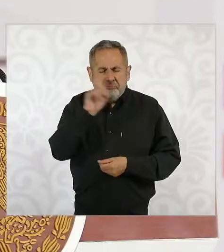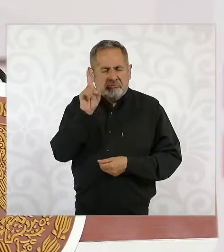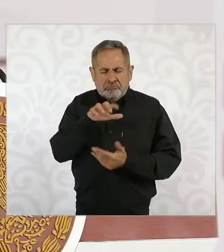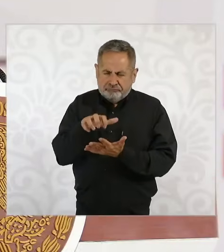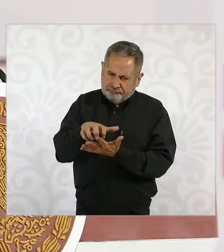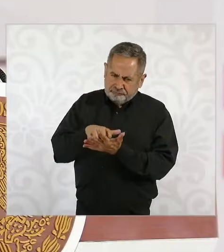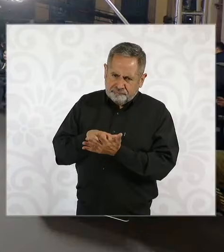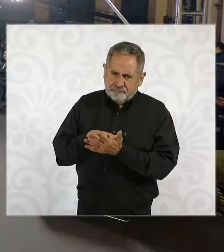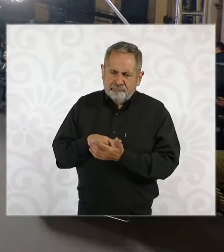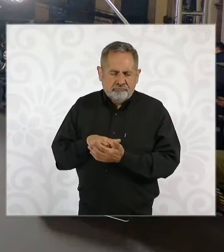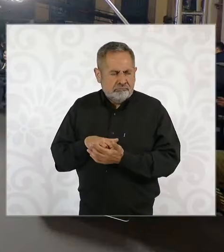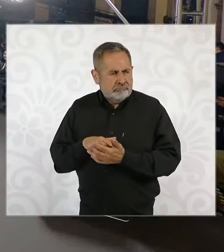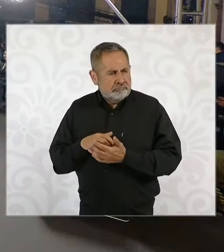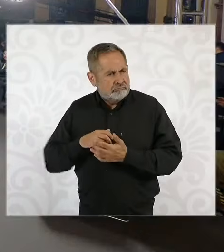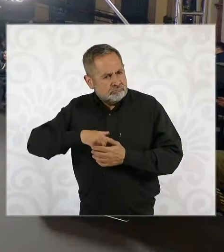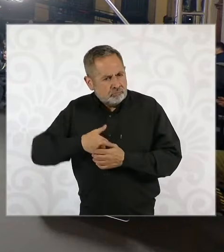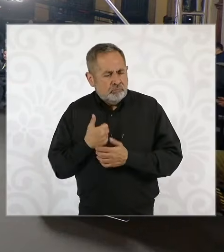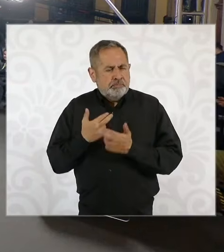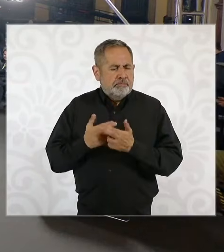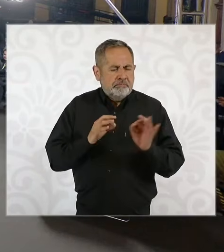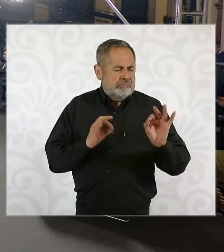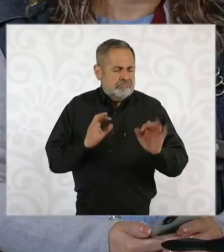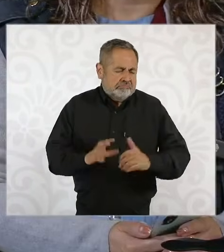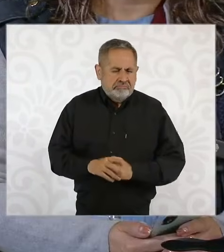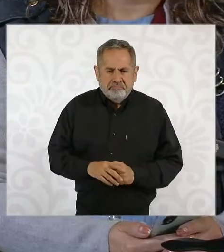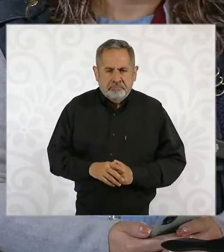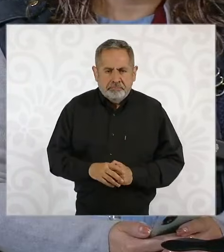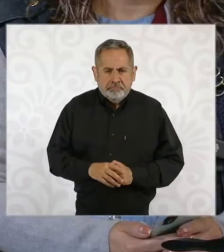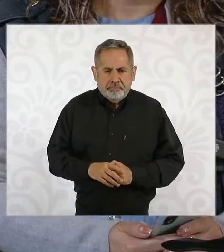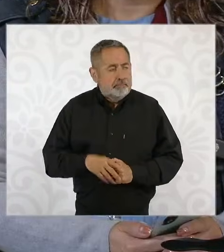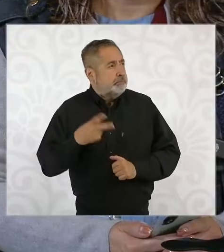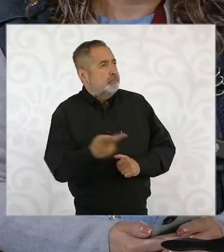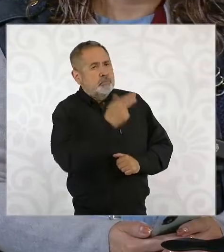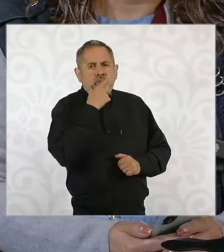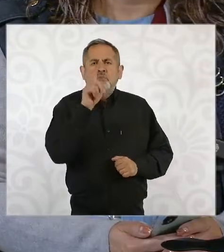tema de el presupuesto, secretaria, ¿nos puede comentar algo? si se maneja algún presupuesto para